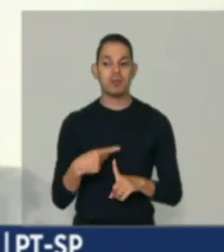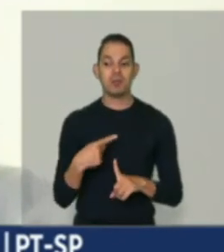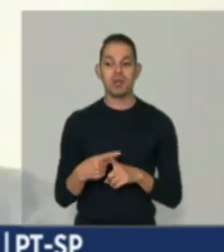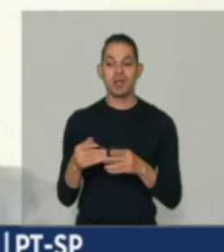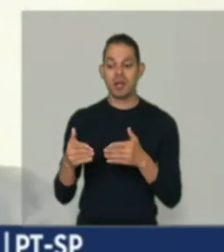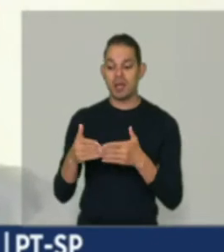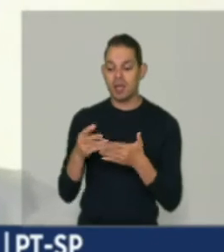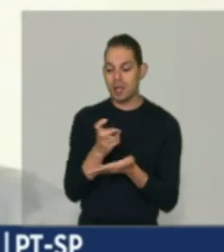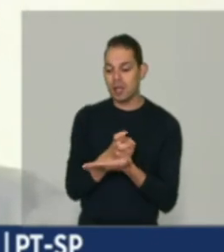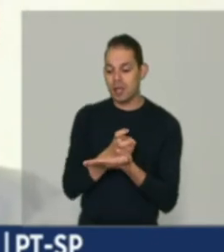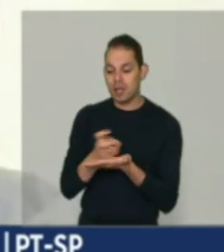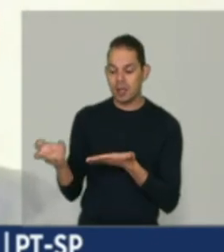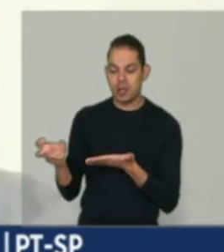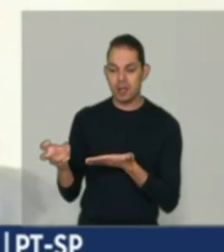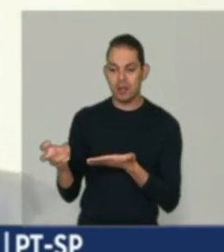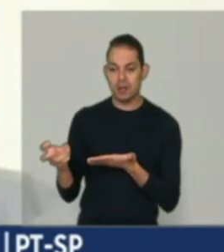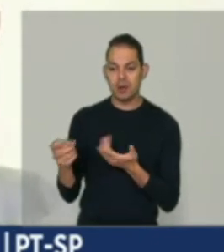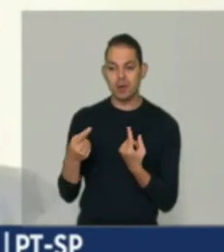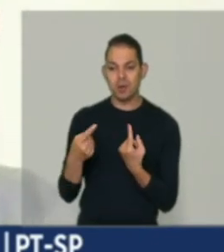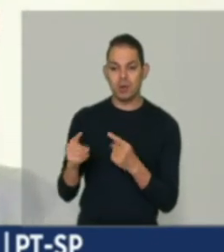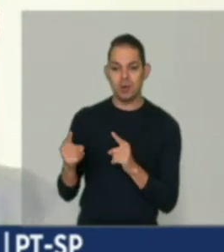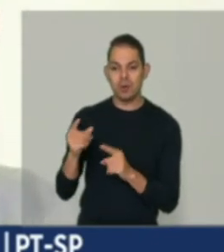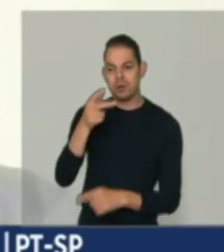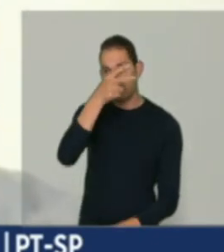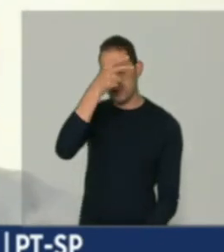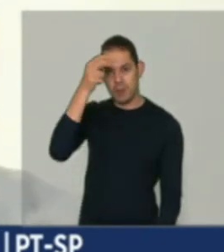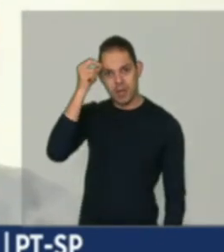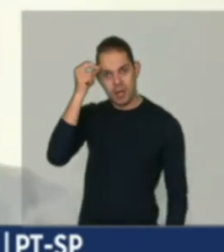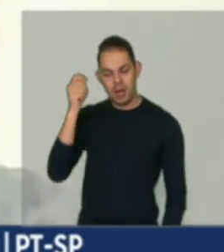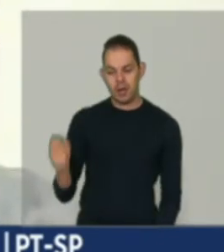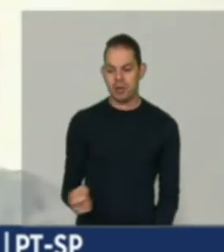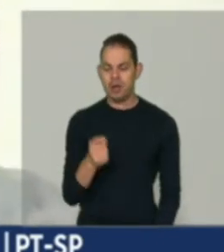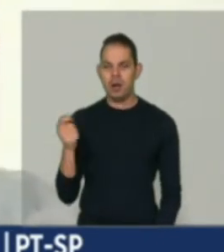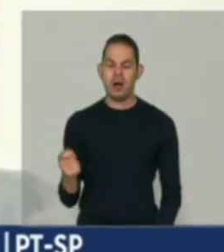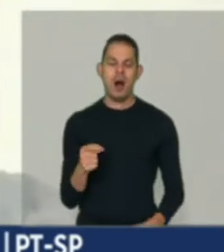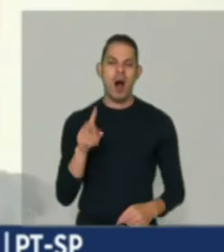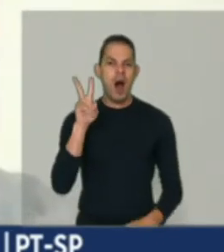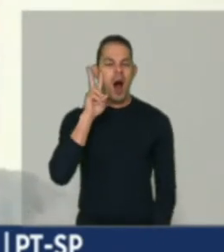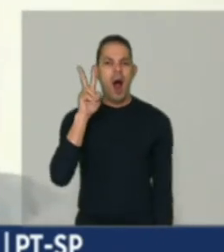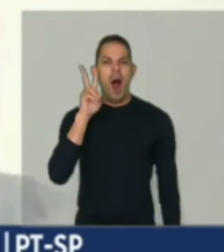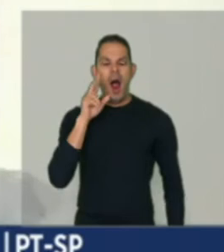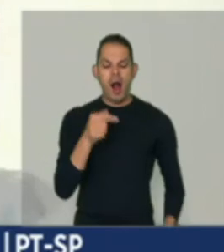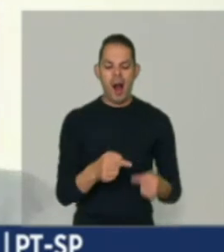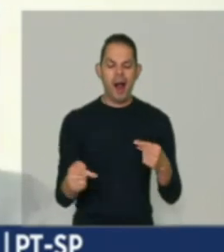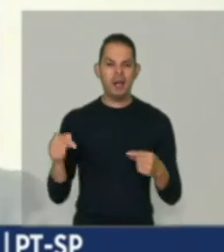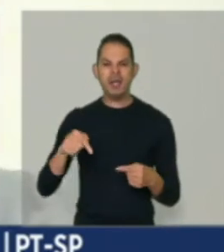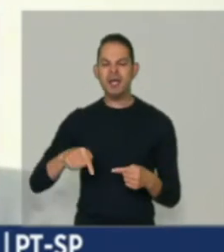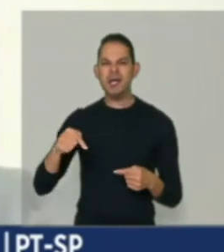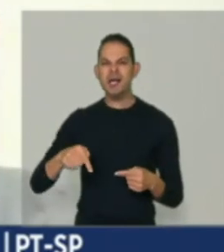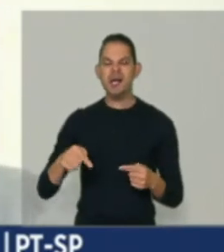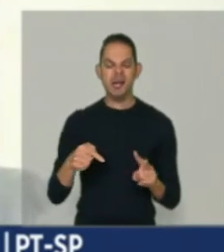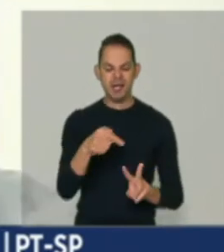IMPEACHMENT APRESENTADO NA SEGUNDA-FEIRA DESSA SEMANA POR ESSES DOIS DEPUTADOS, UM DEPUTADO FEDERAL E UMA DEPUTADA FEDERAL DO NOSSO